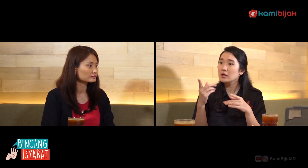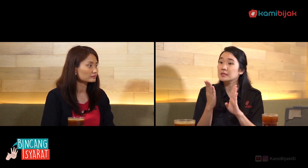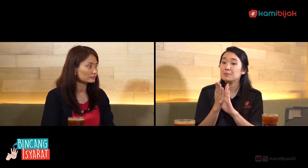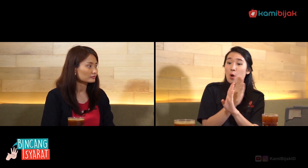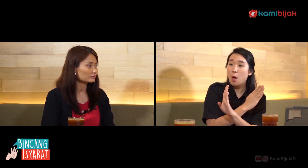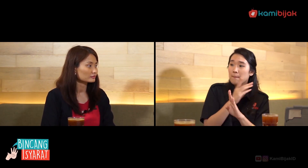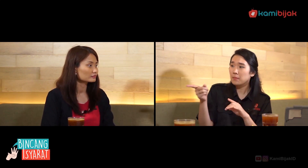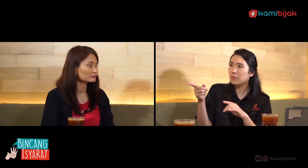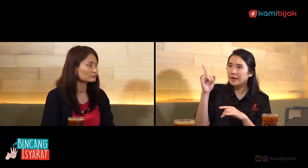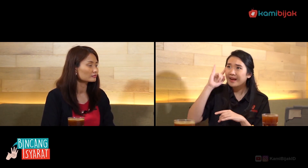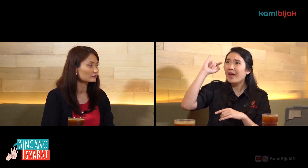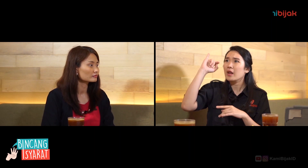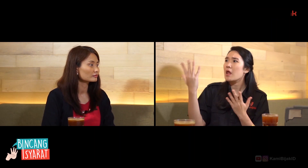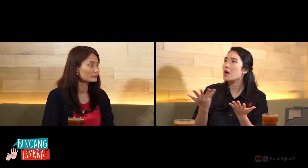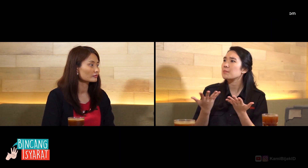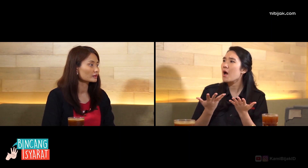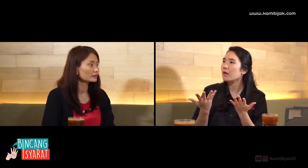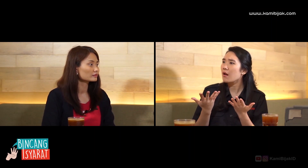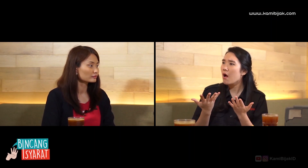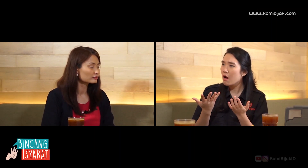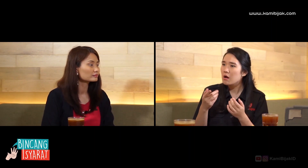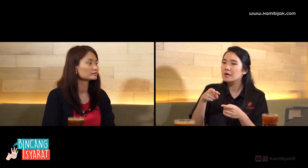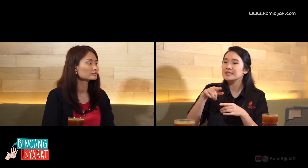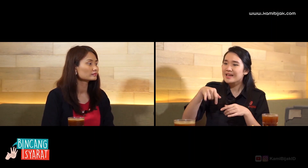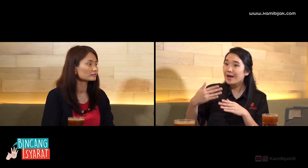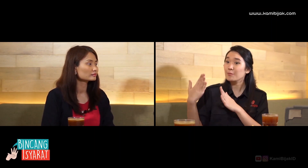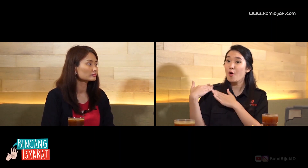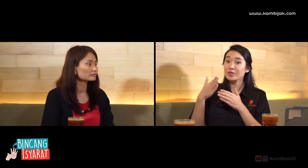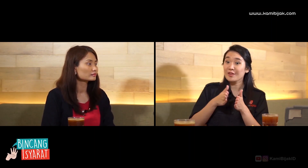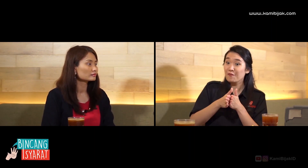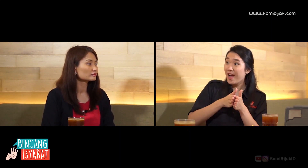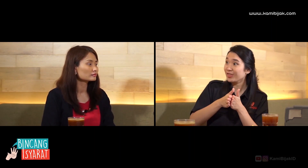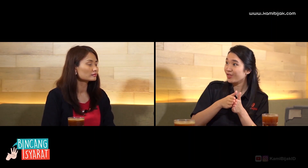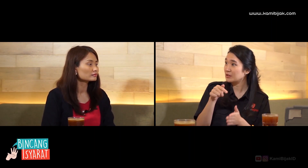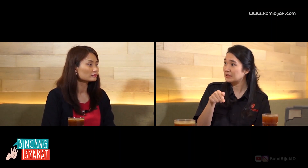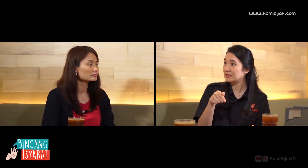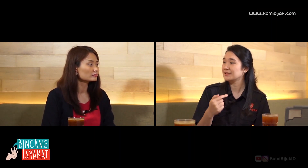Sebelumnya, apa yang membuat Junita ingin menjadi motivator Tuli?